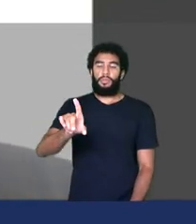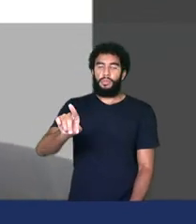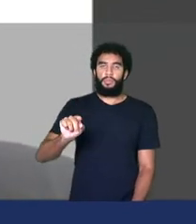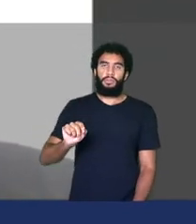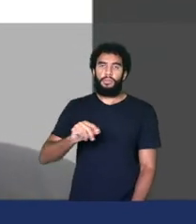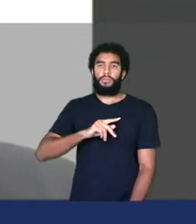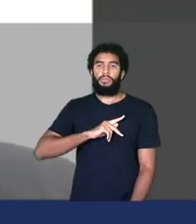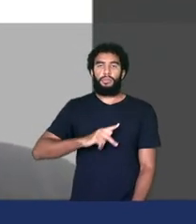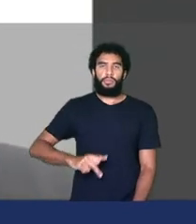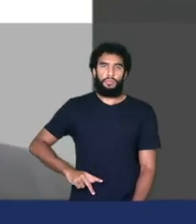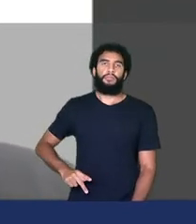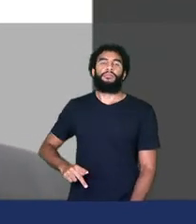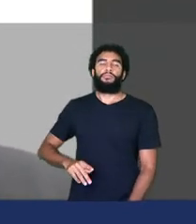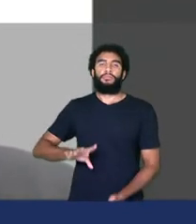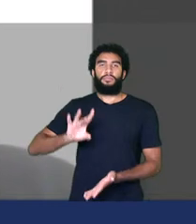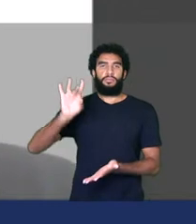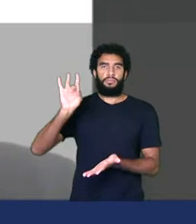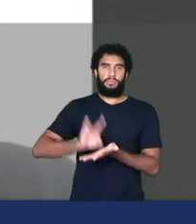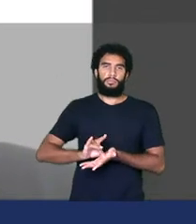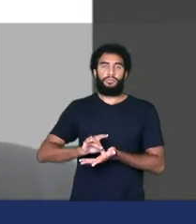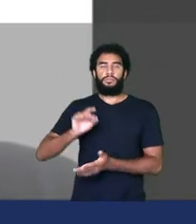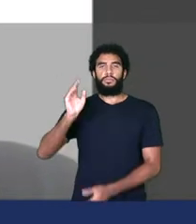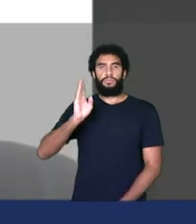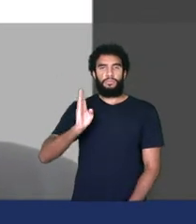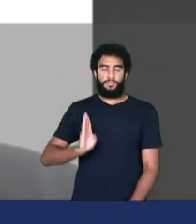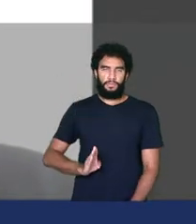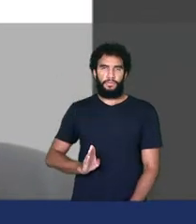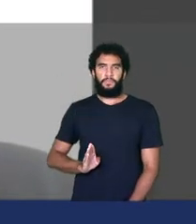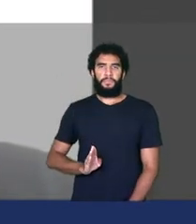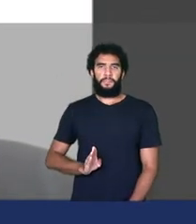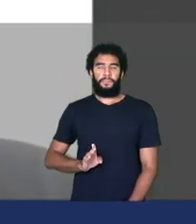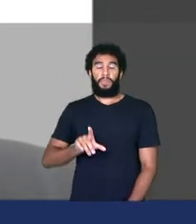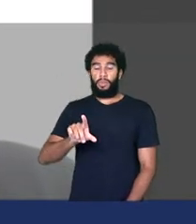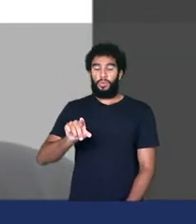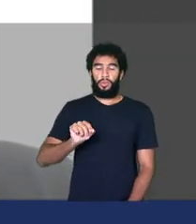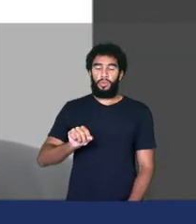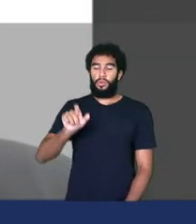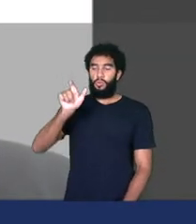TEREMOS ESTE ANEL ANO A ELEIÇÃO E NÓS DEVEREMOS DAR A RESPOSTA PARA ELEGER UM PRESIDENTE A ALTURA DESTE PAÍ